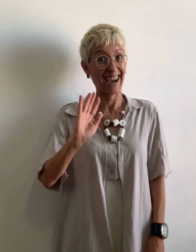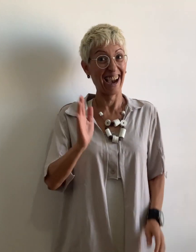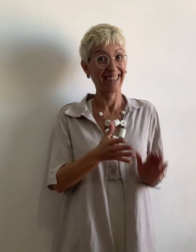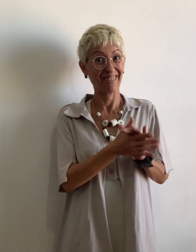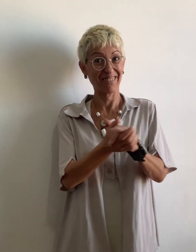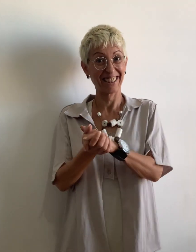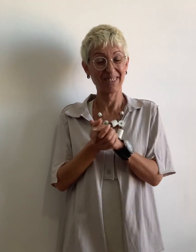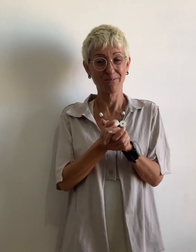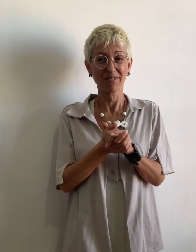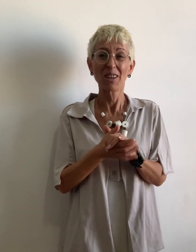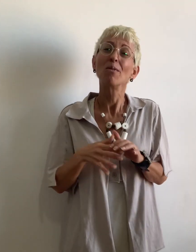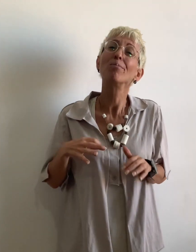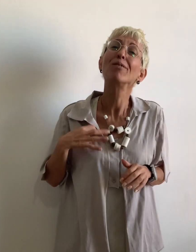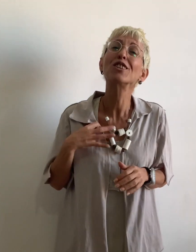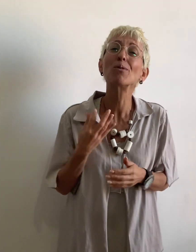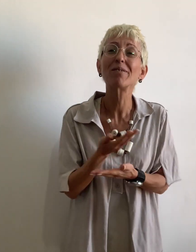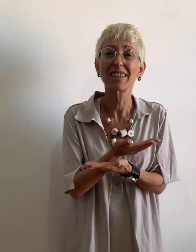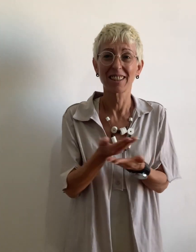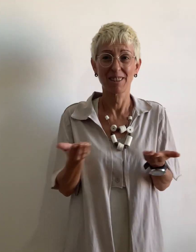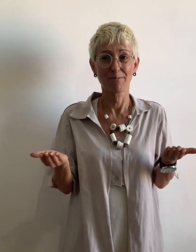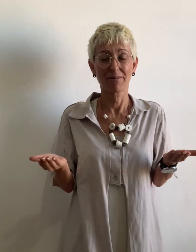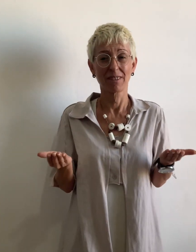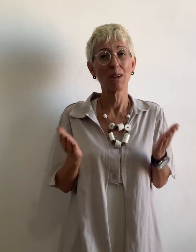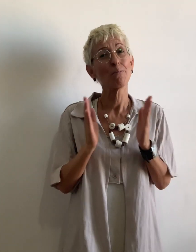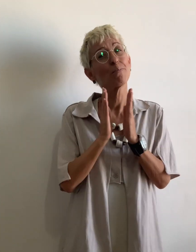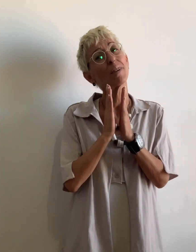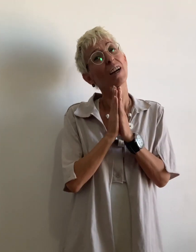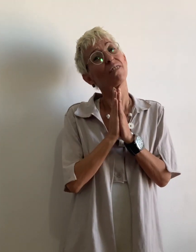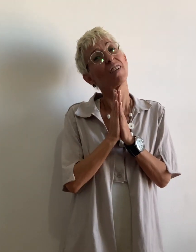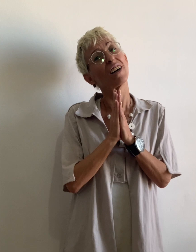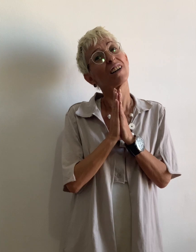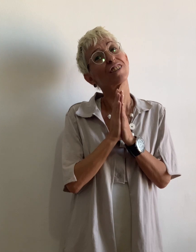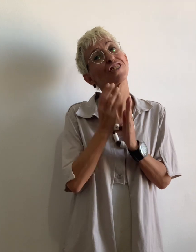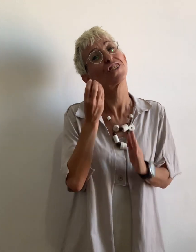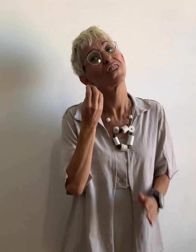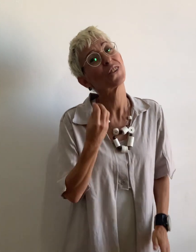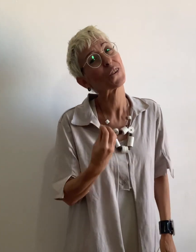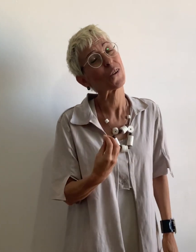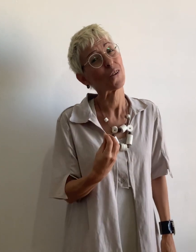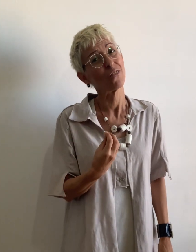היי חברים מה שלומכם? מקווה שטוב